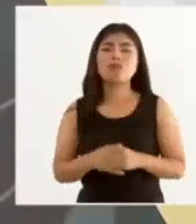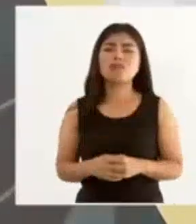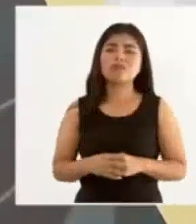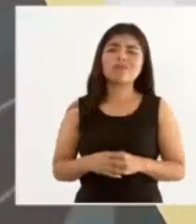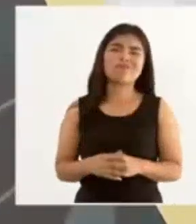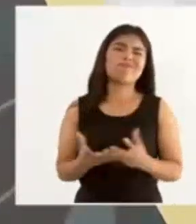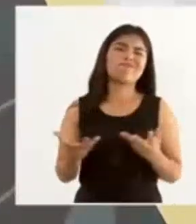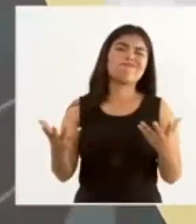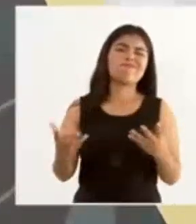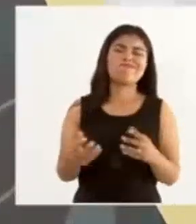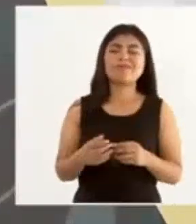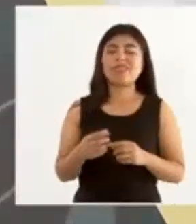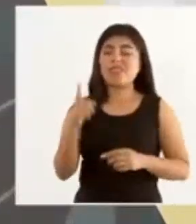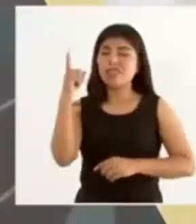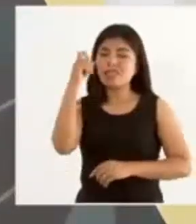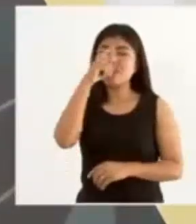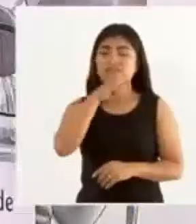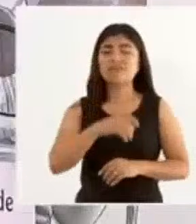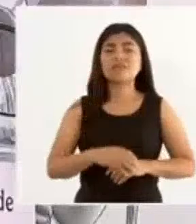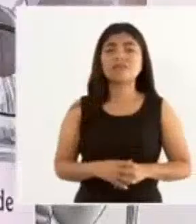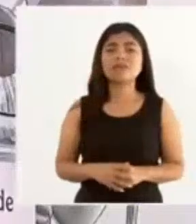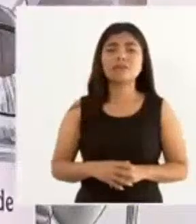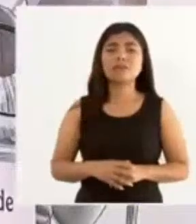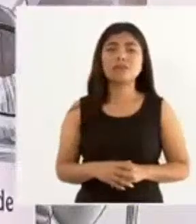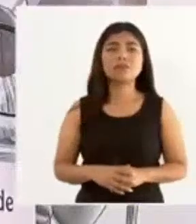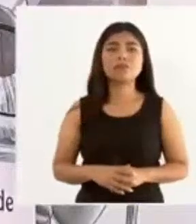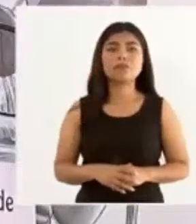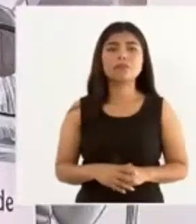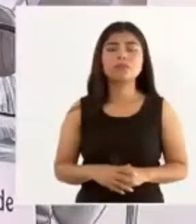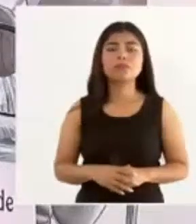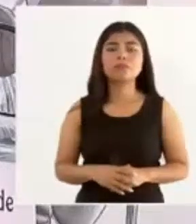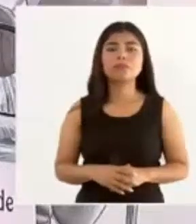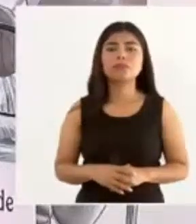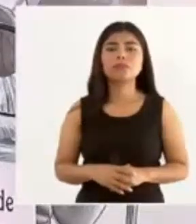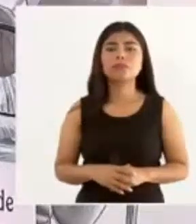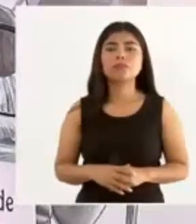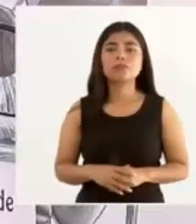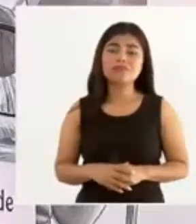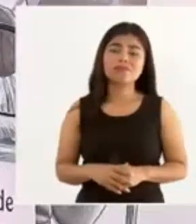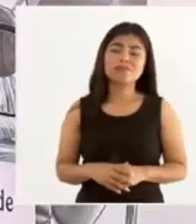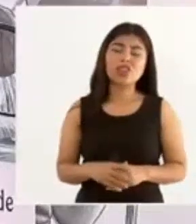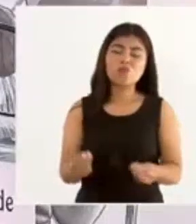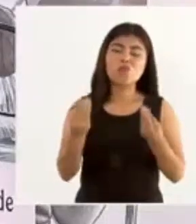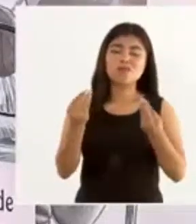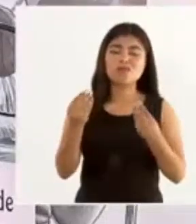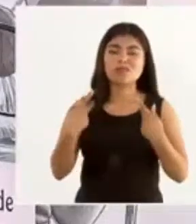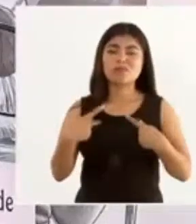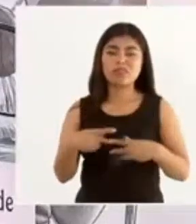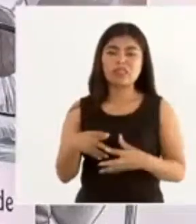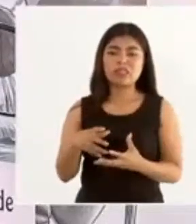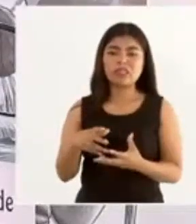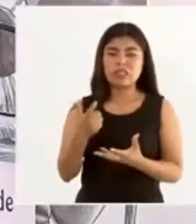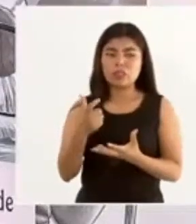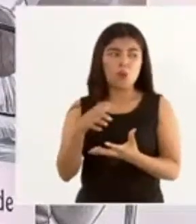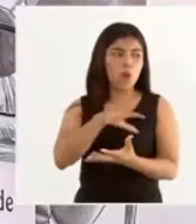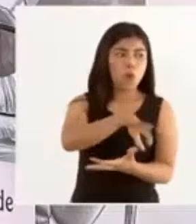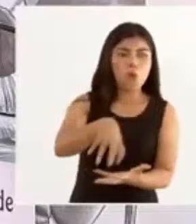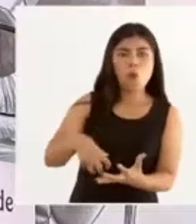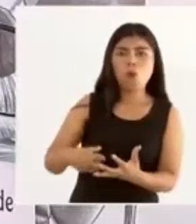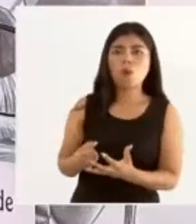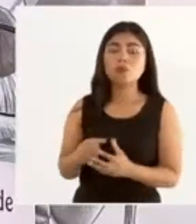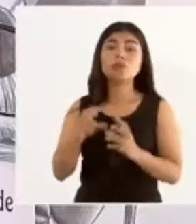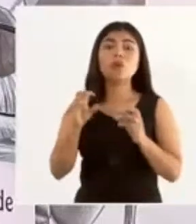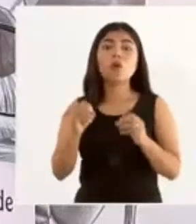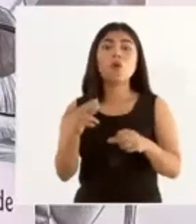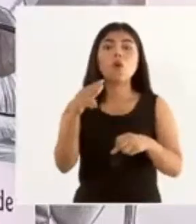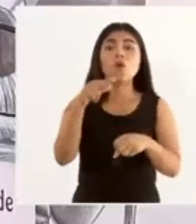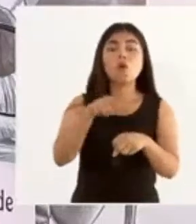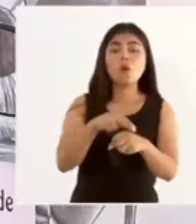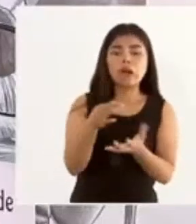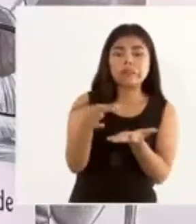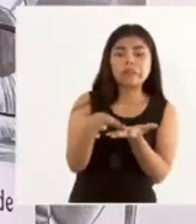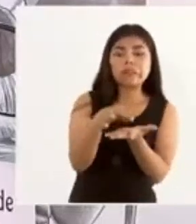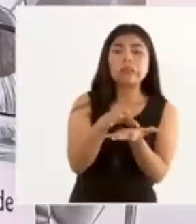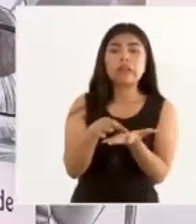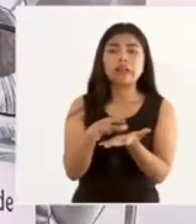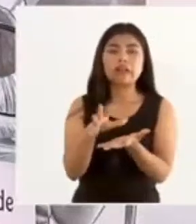ello. Y además decía la corrupción en la compra de medicamentos se hacían hospitales, se abandonaban.